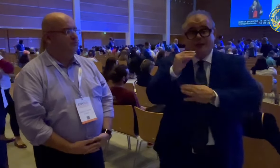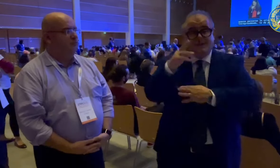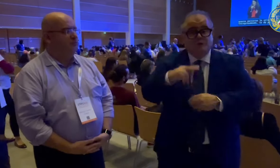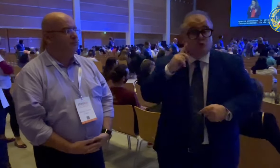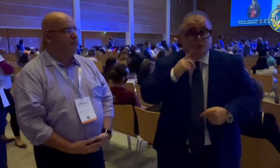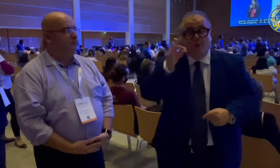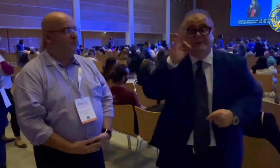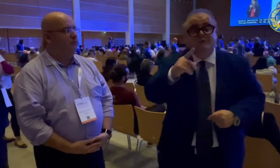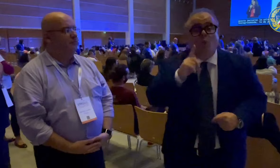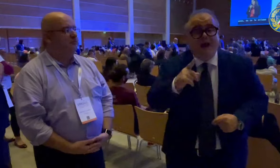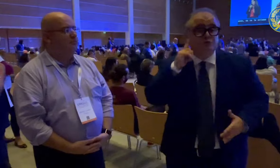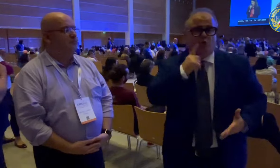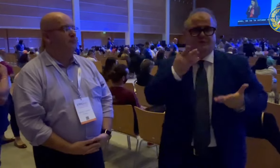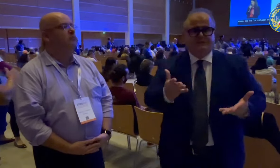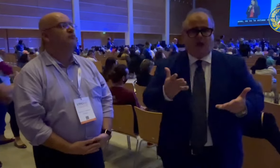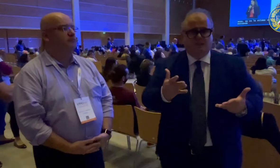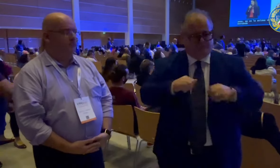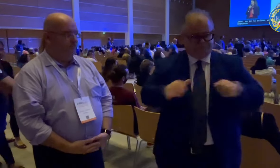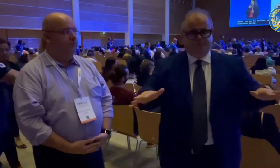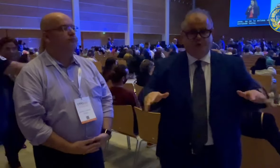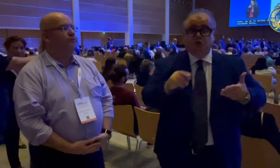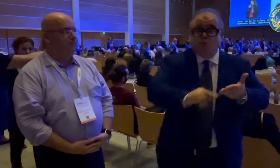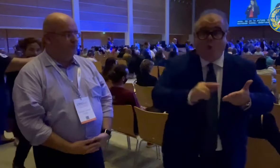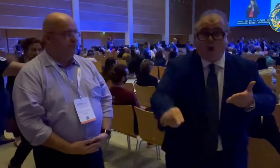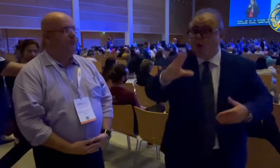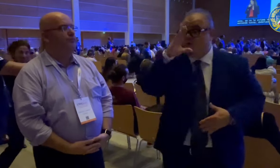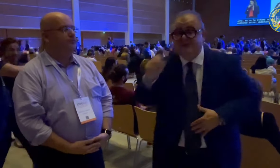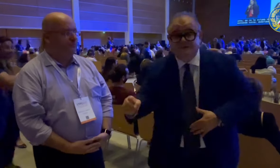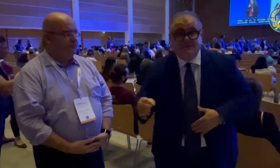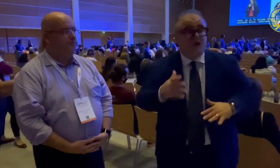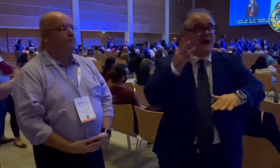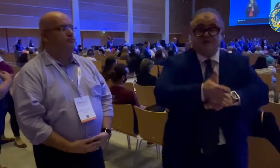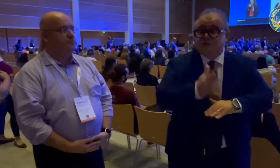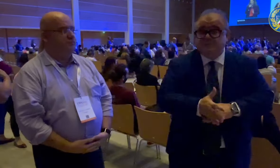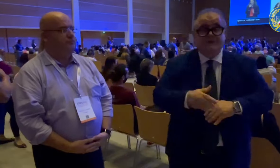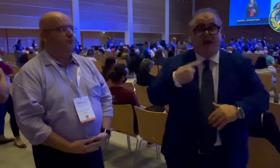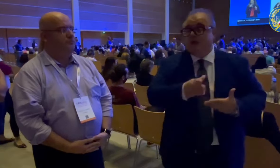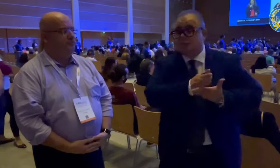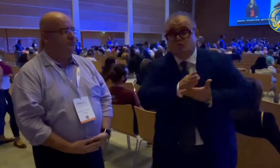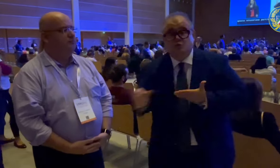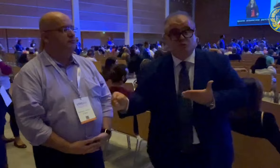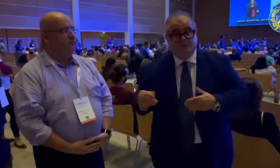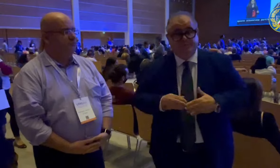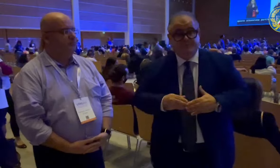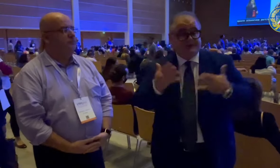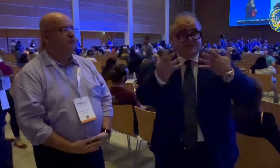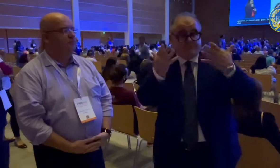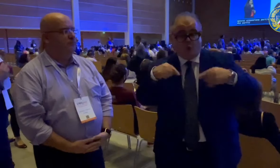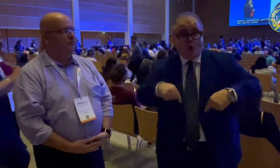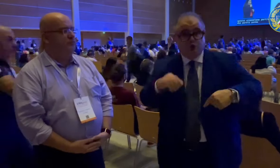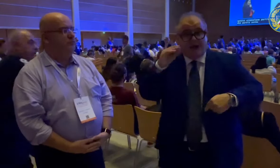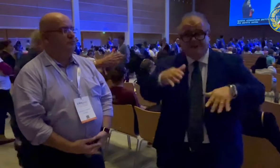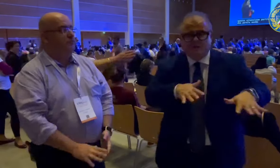solo che la sordità è stata poco visibile; ciò che sta particolarmente a cuore all’ENS è che la sordità si diffonda in ogni ambito: scuola, università, accessibilità, ovunque.